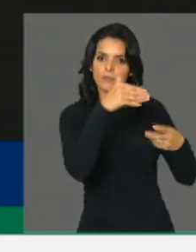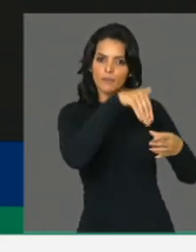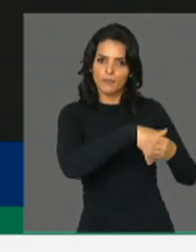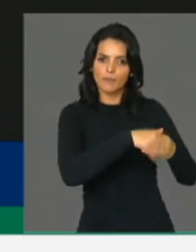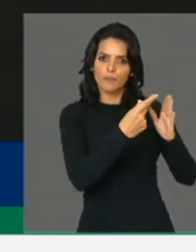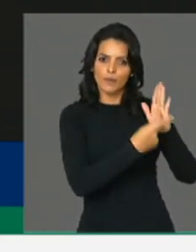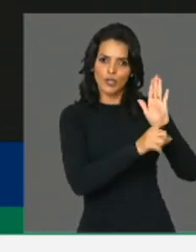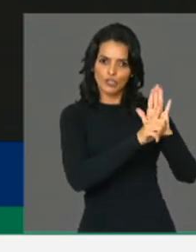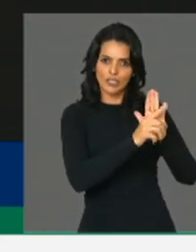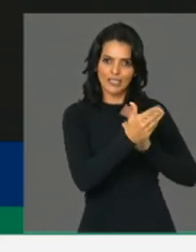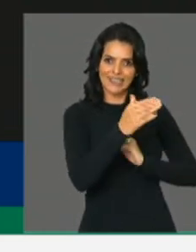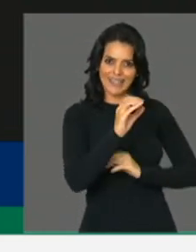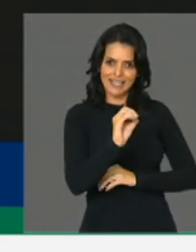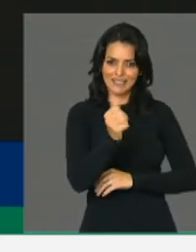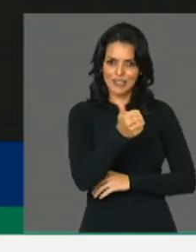FORAM AS DEPUTADAS QUE ME SOLICITARAM ESSA AUDIÊNCIA